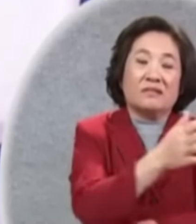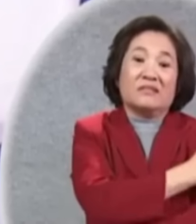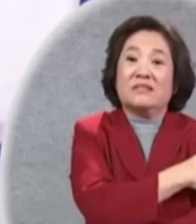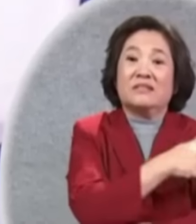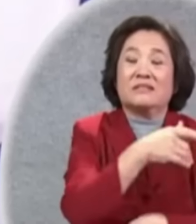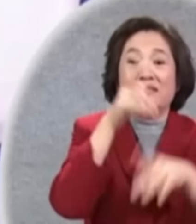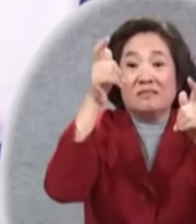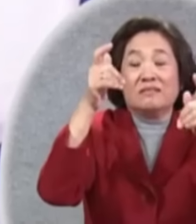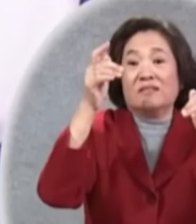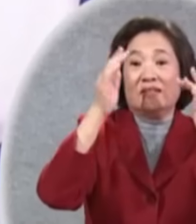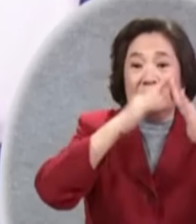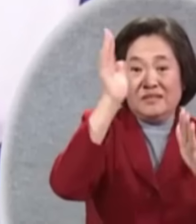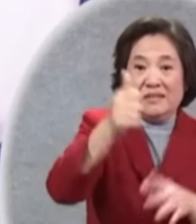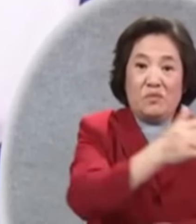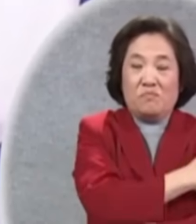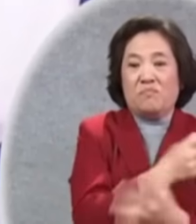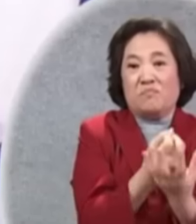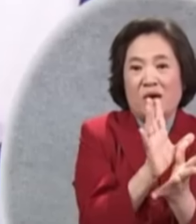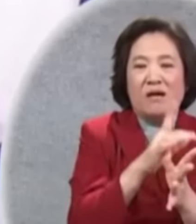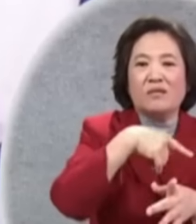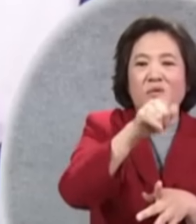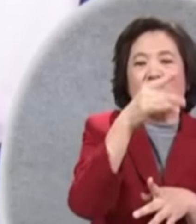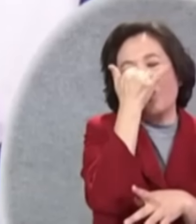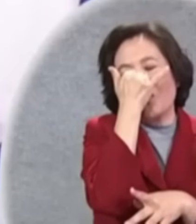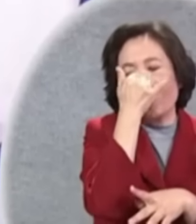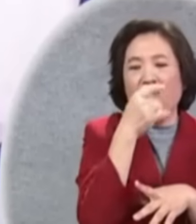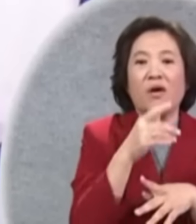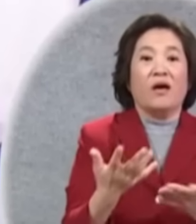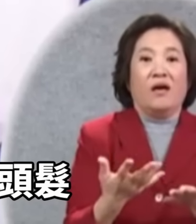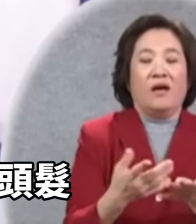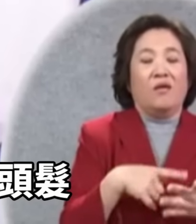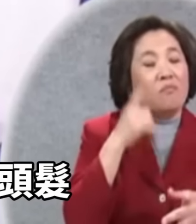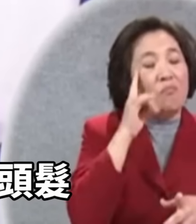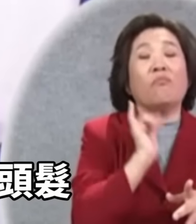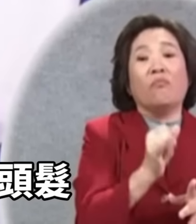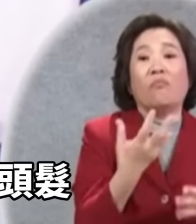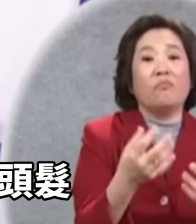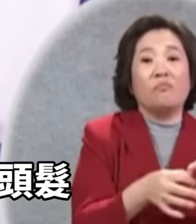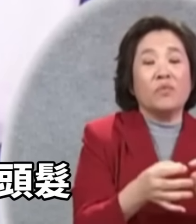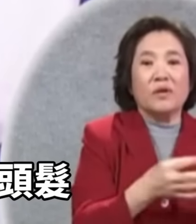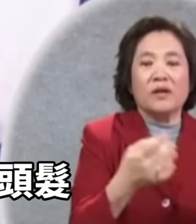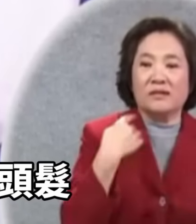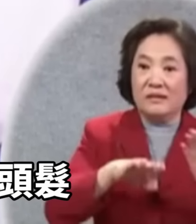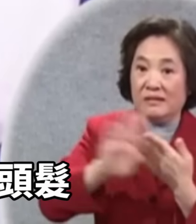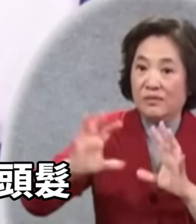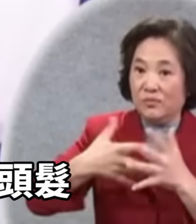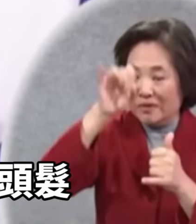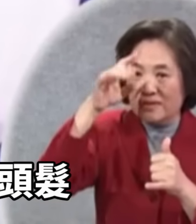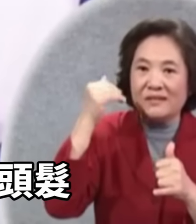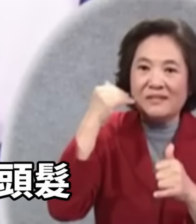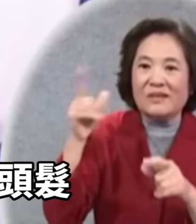沒事 同樣颱風天 我們國民黨的行政黨劉兆玄去離個頭髮